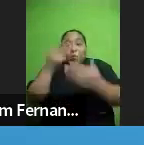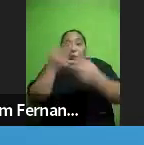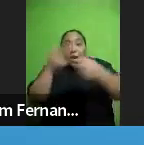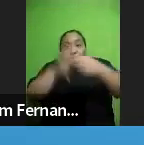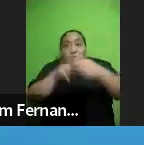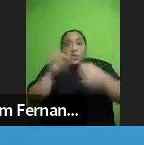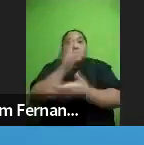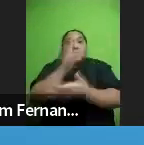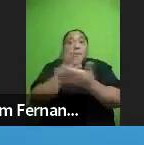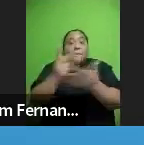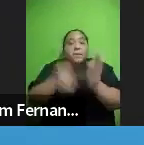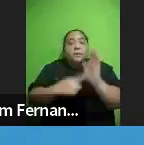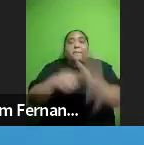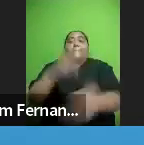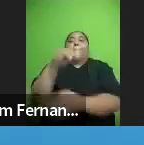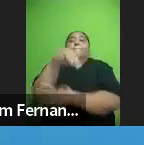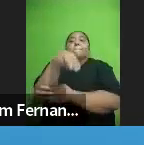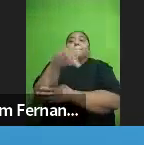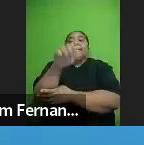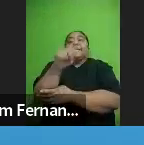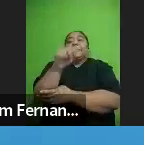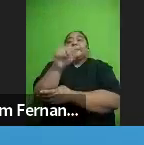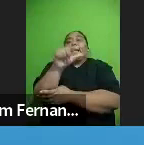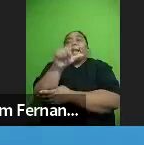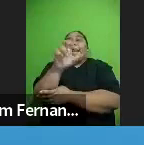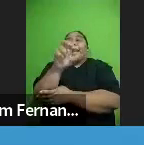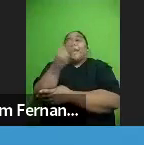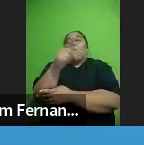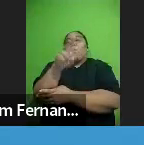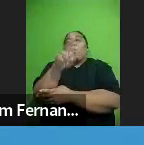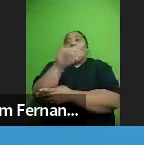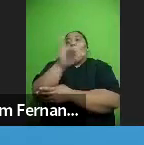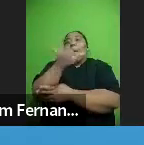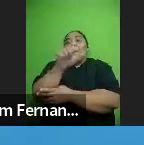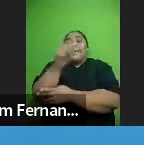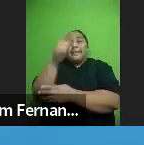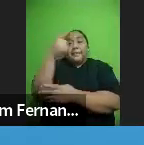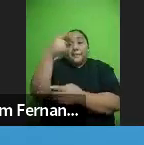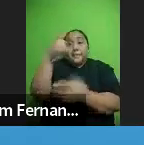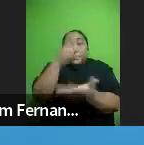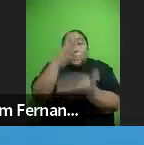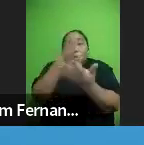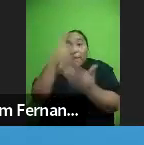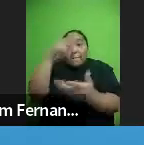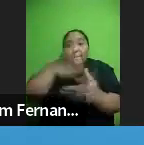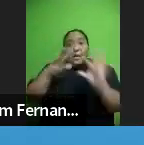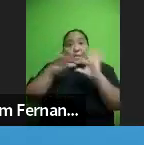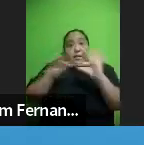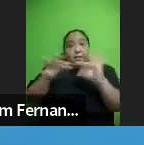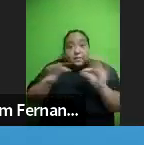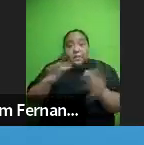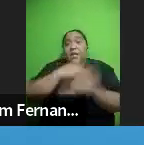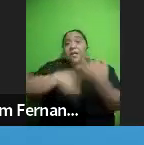talenguaje talenguaje para talenguaje para explicar para explicar eso que estoy produciendo en en matemáticas, y entonces hay cualquier otro